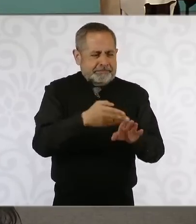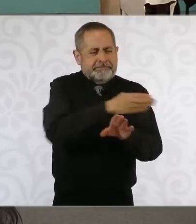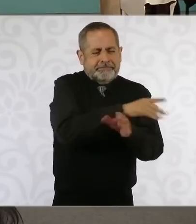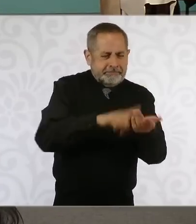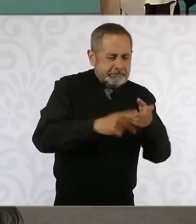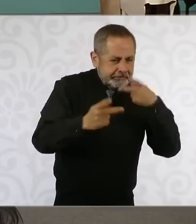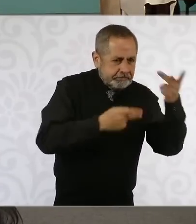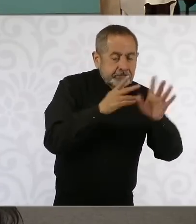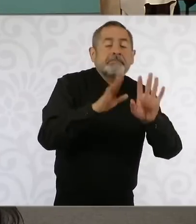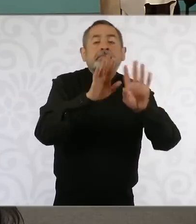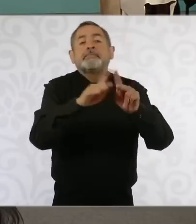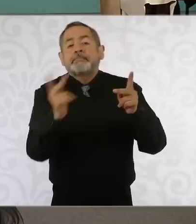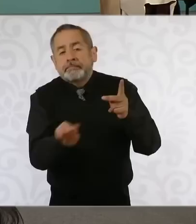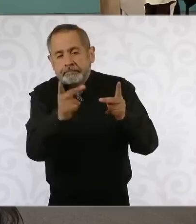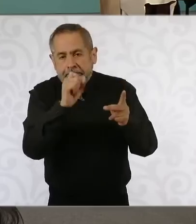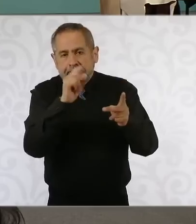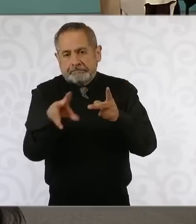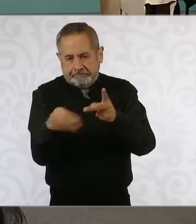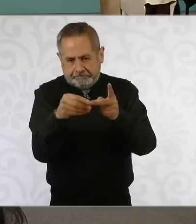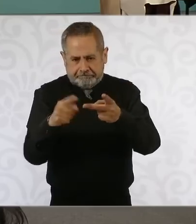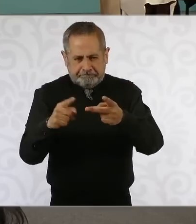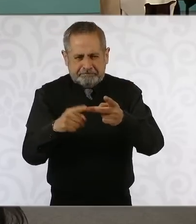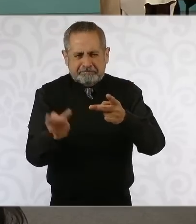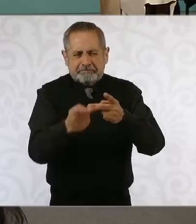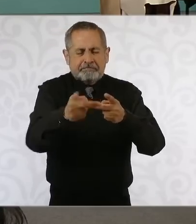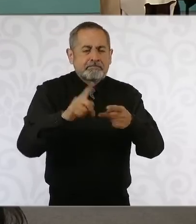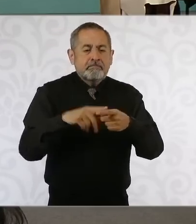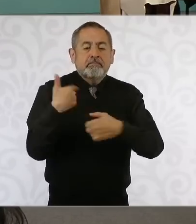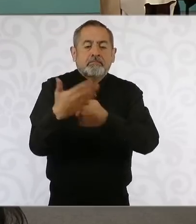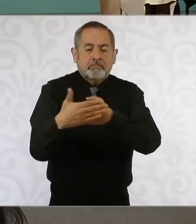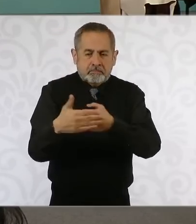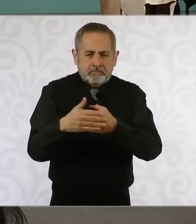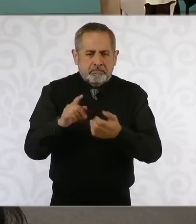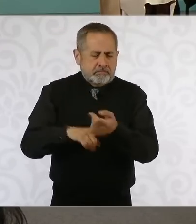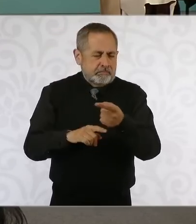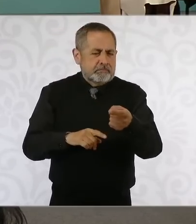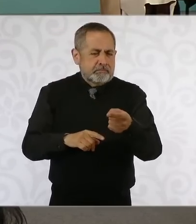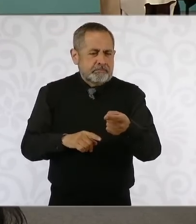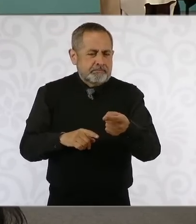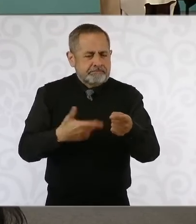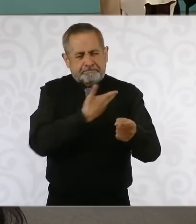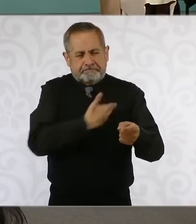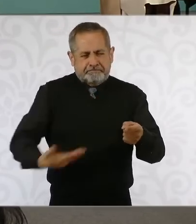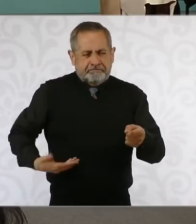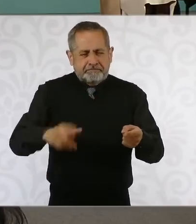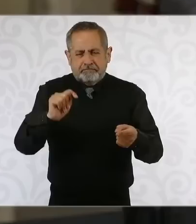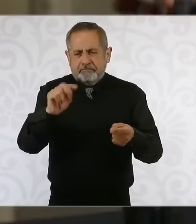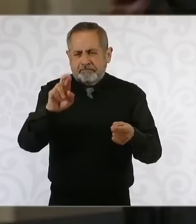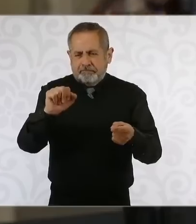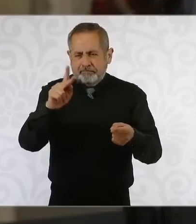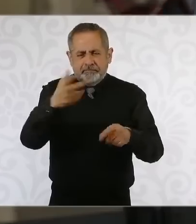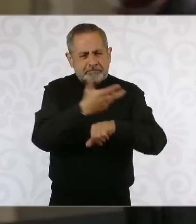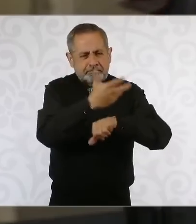vez eh También en esto el próximo a la a la toma de posición de Donald Trump la presidenta xomara